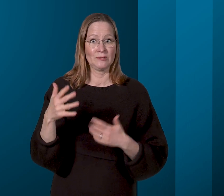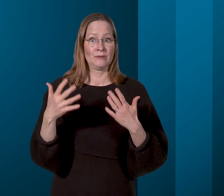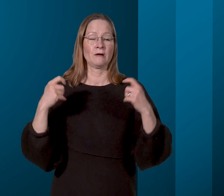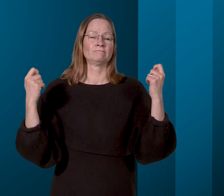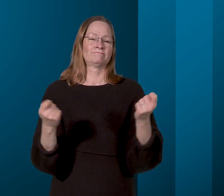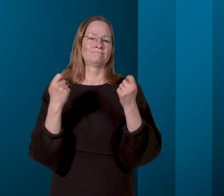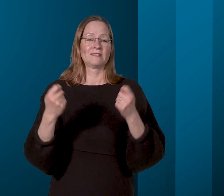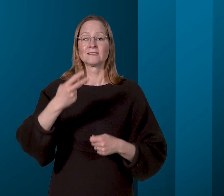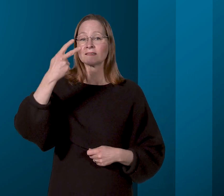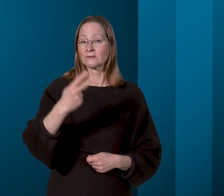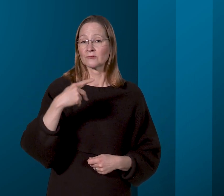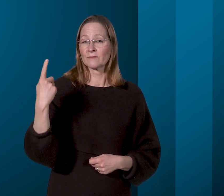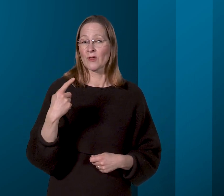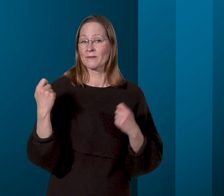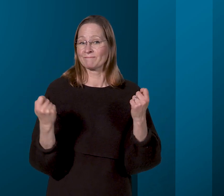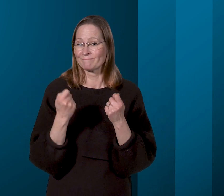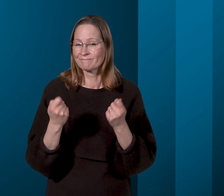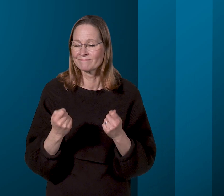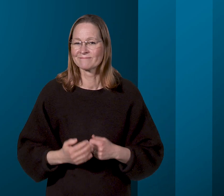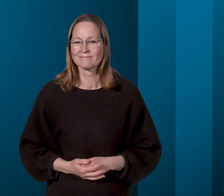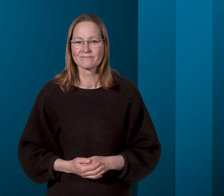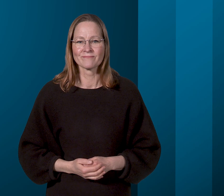joka juhlii 20-vuotissyntymäpäiviään.